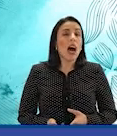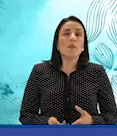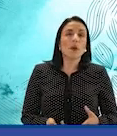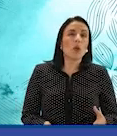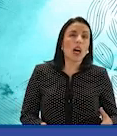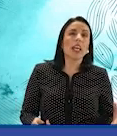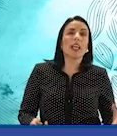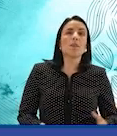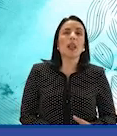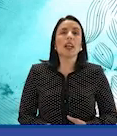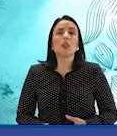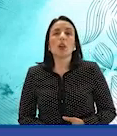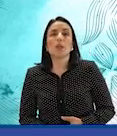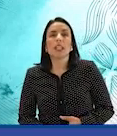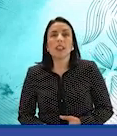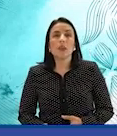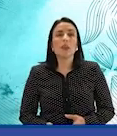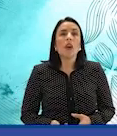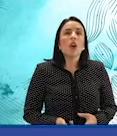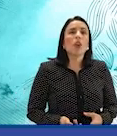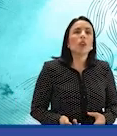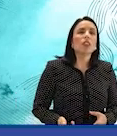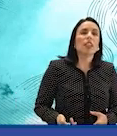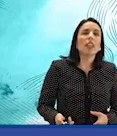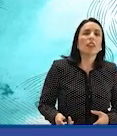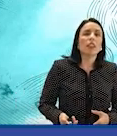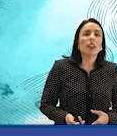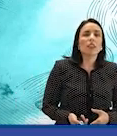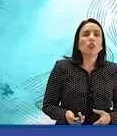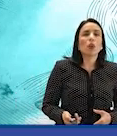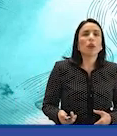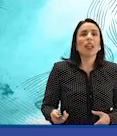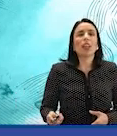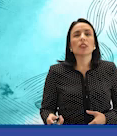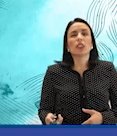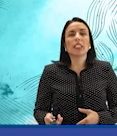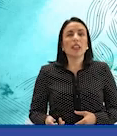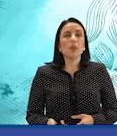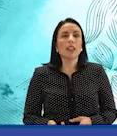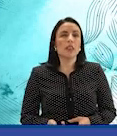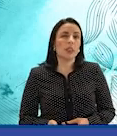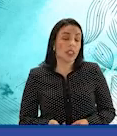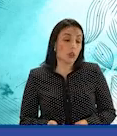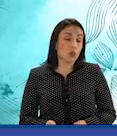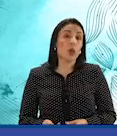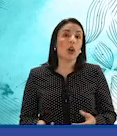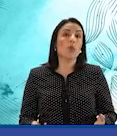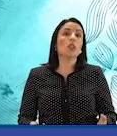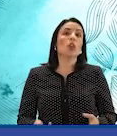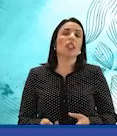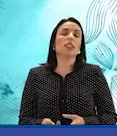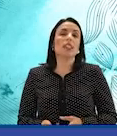Aprobar el Plan Anual Operativo. Conocer y deliberar sobre los dictámenes emitidos por la Comisión de Hacienda